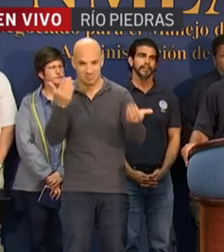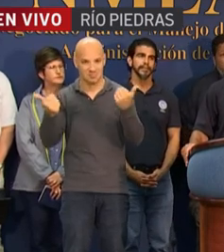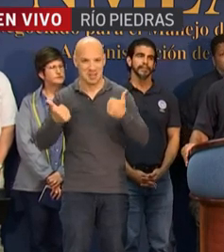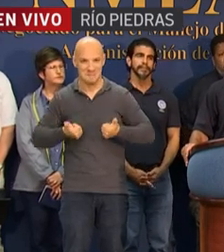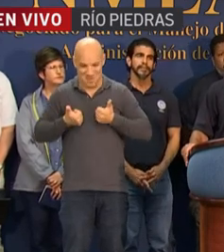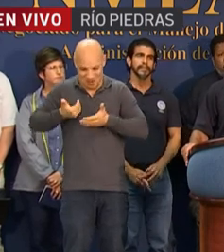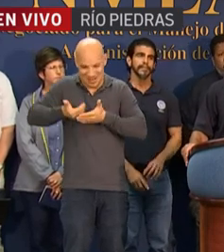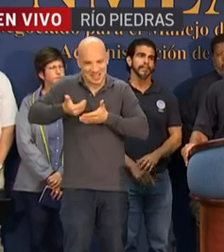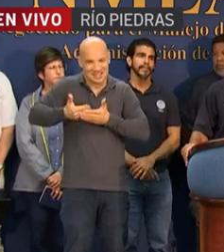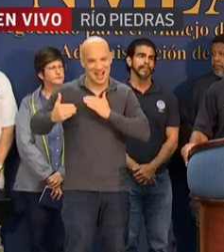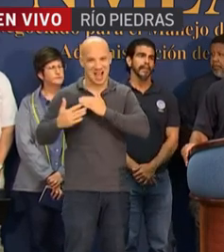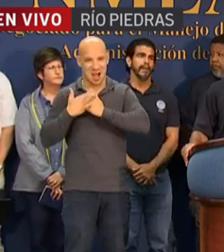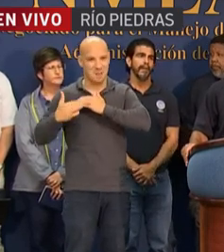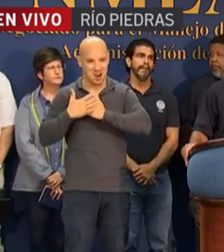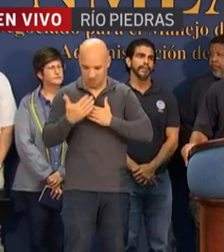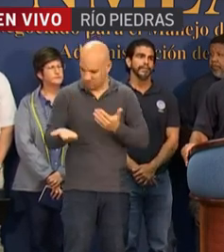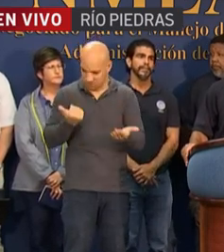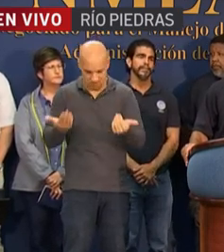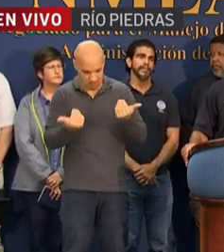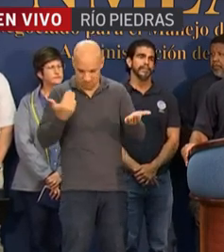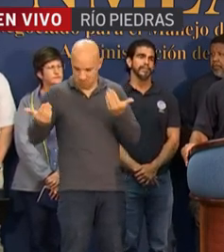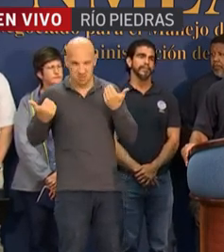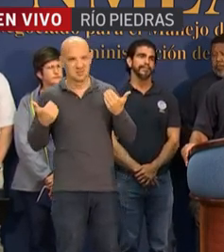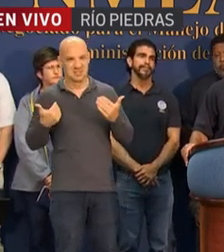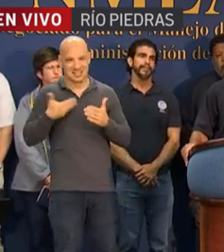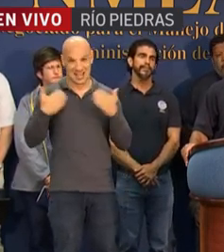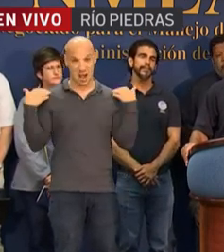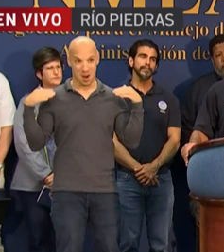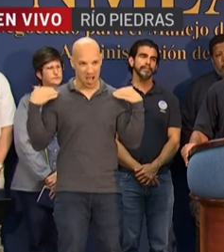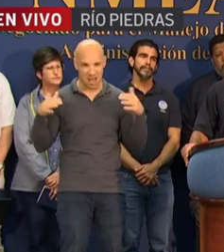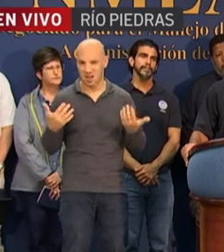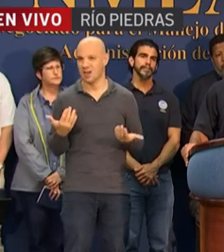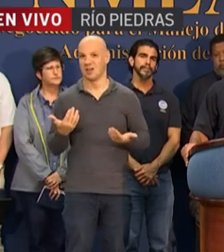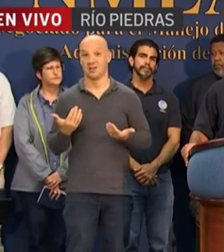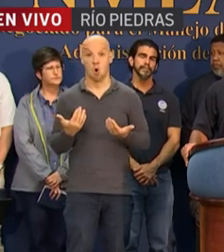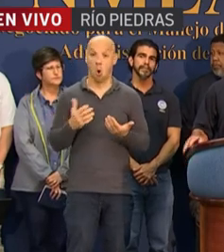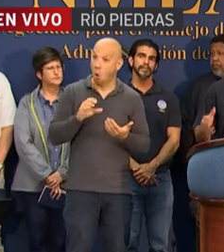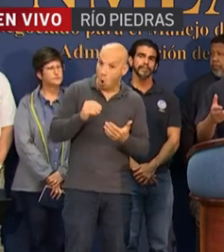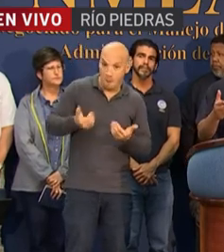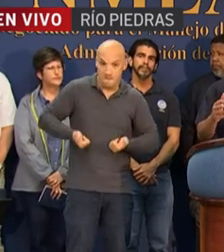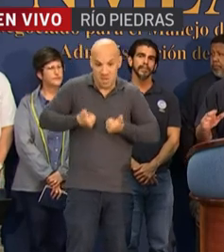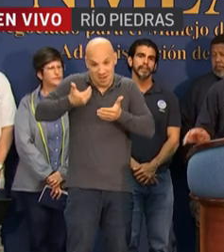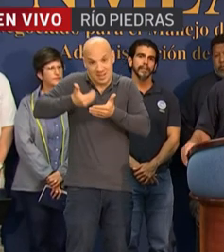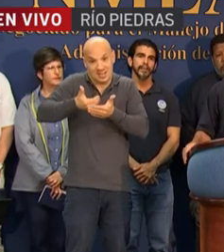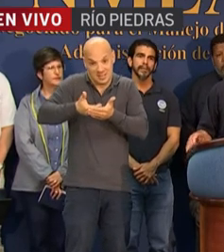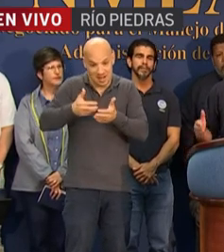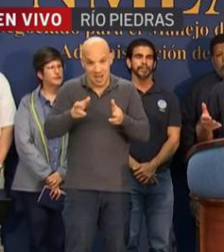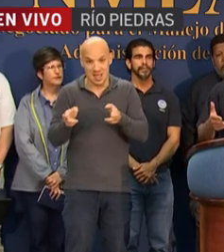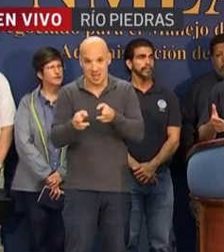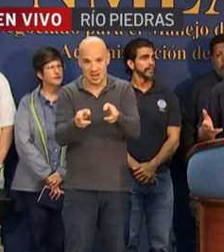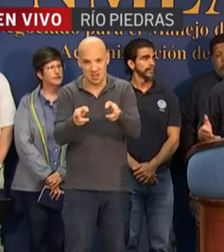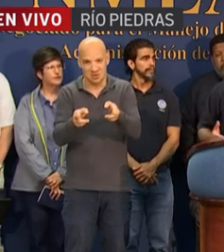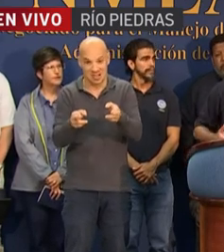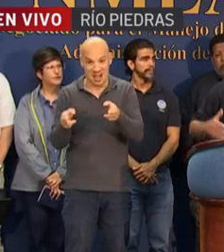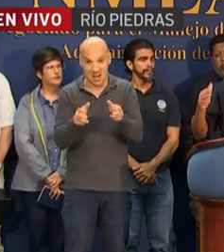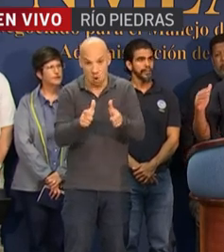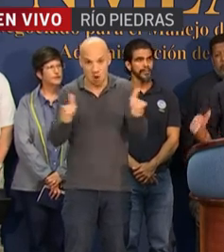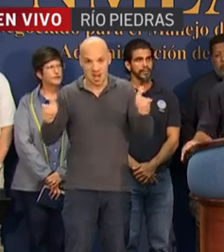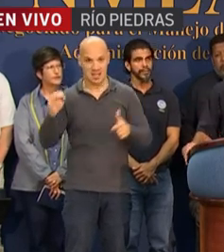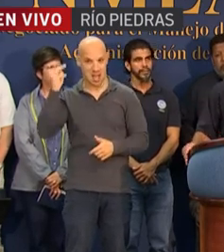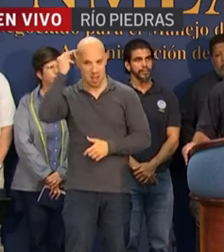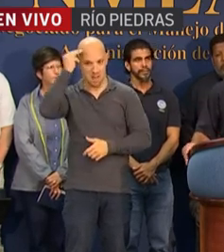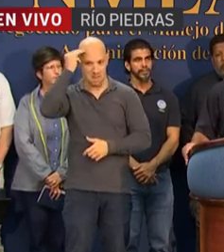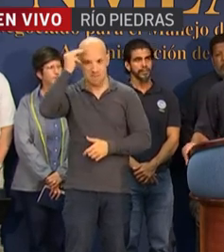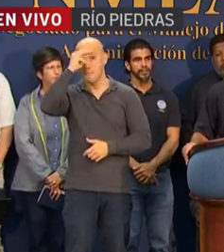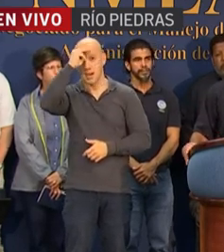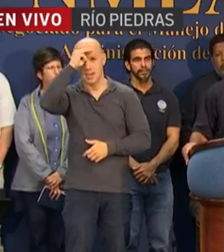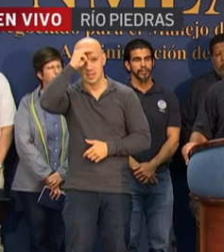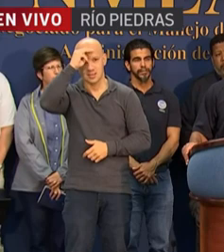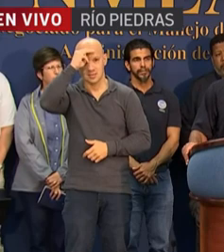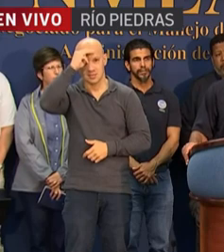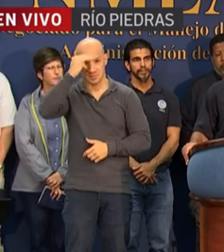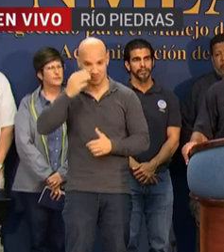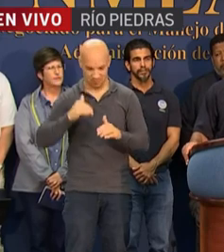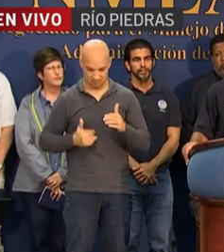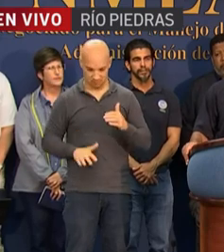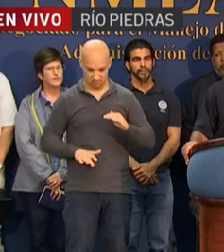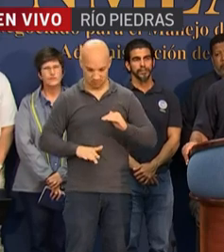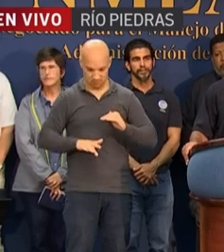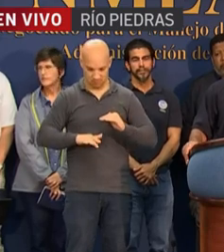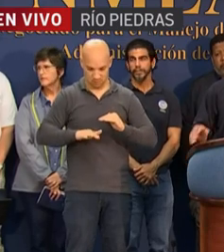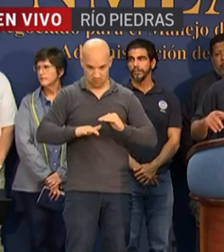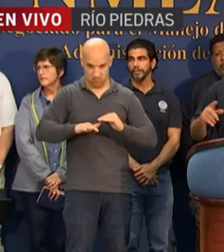NATURALEZA.